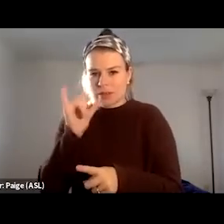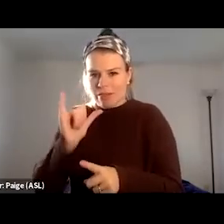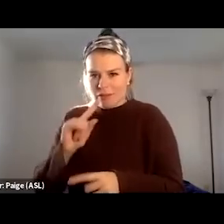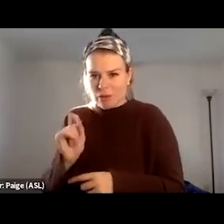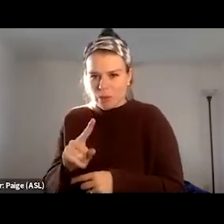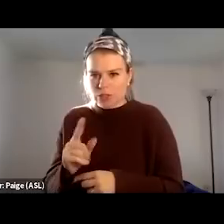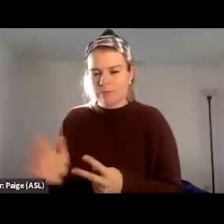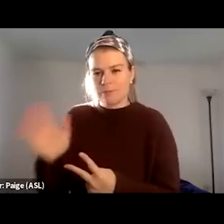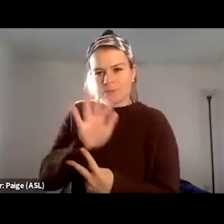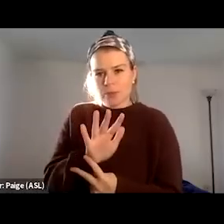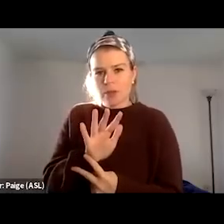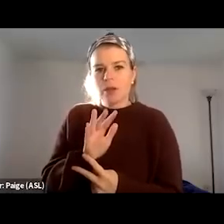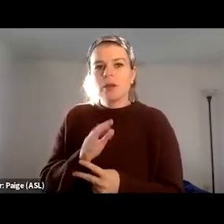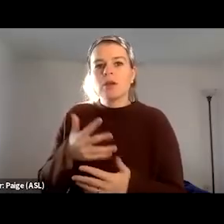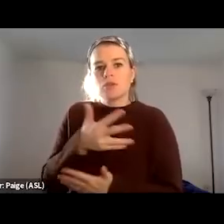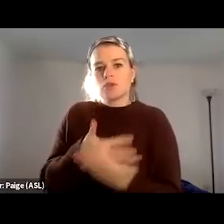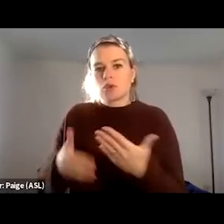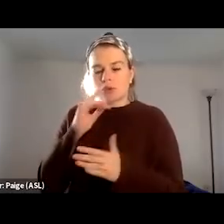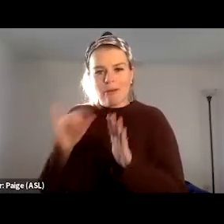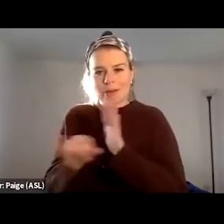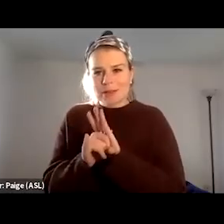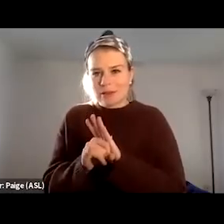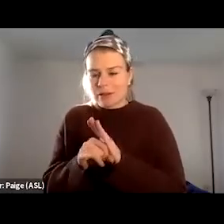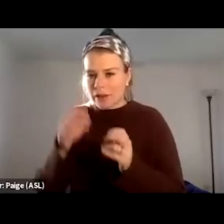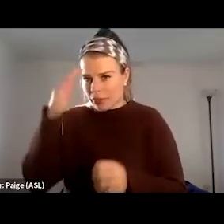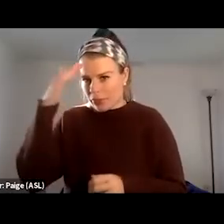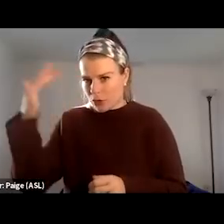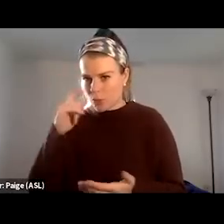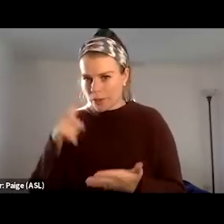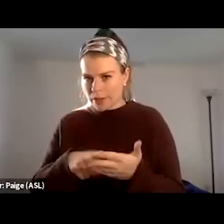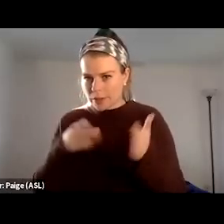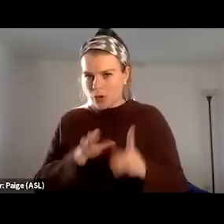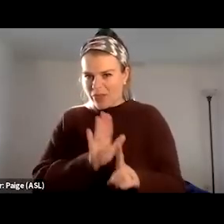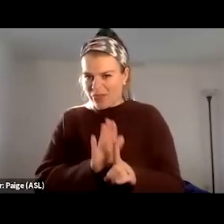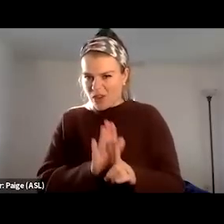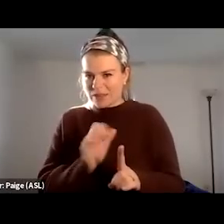En primer lugar, la teoría de la identidad social, que reconoce que el autoconcepto de una persona está profundamente arraigado